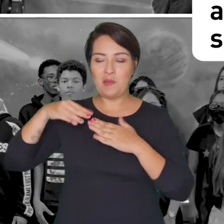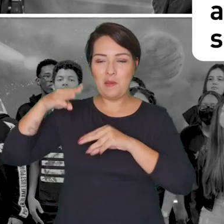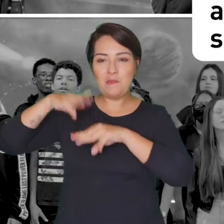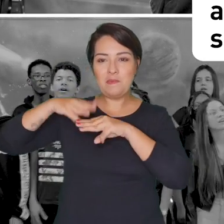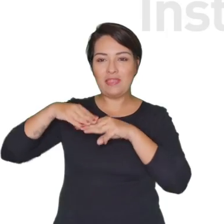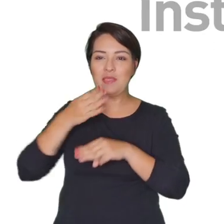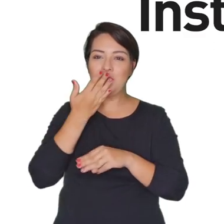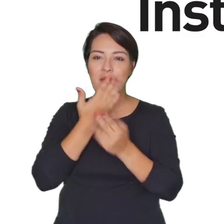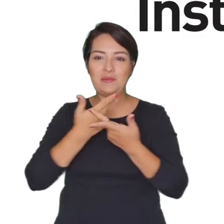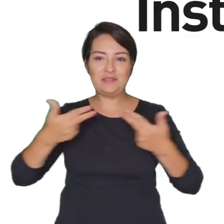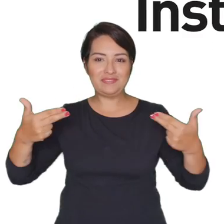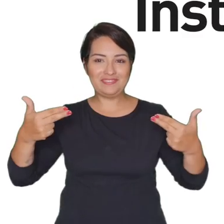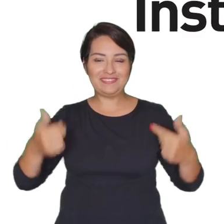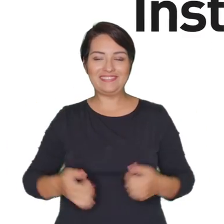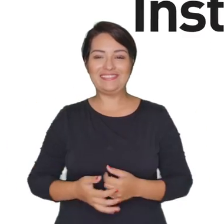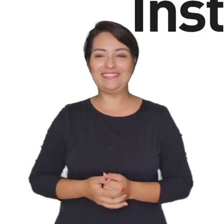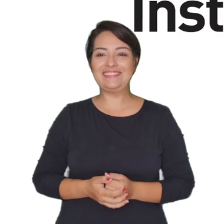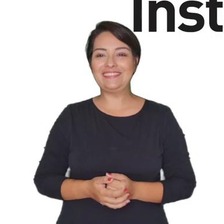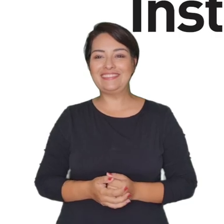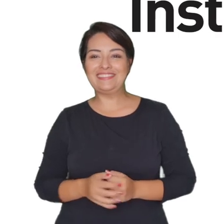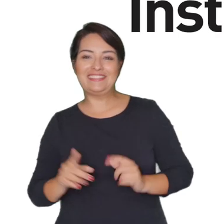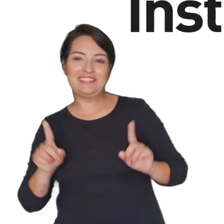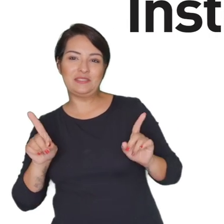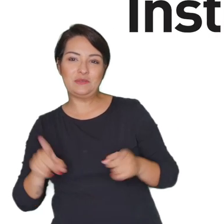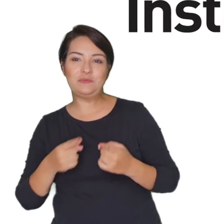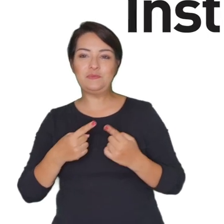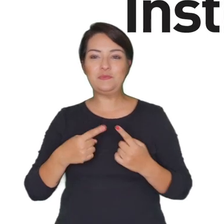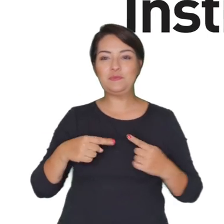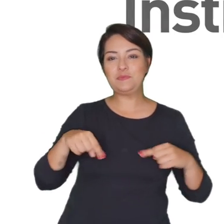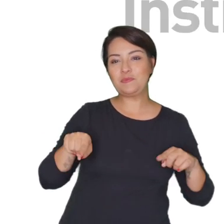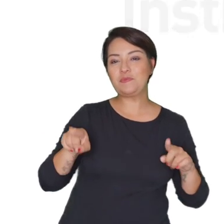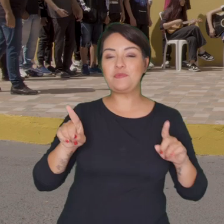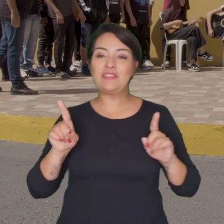colorida.